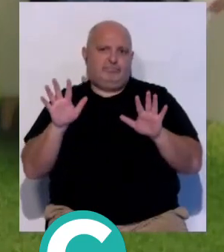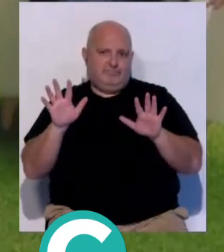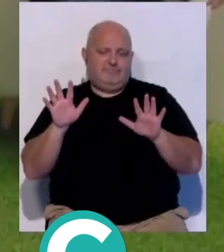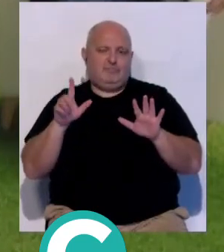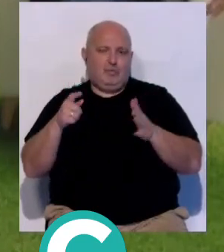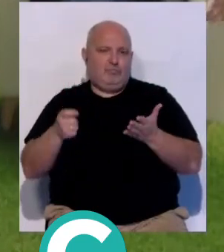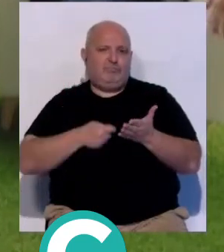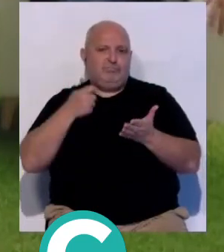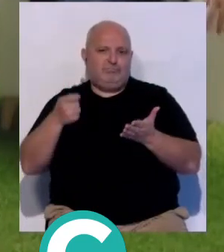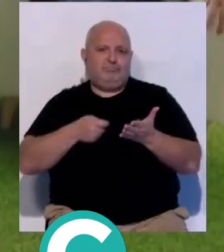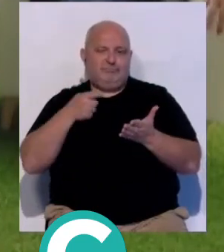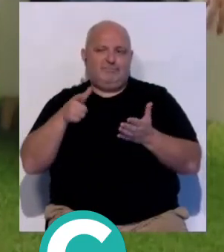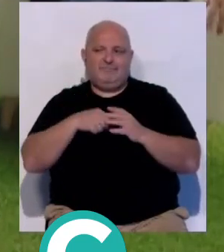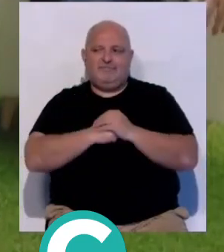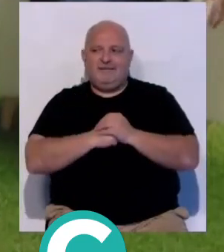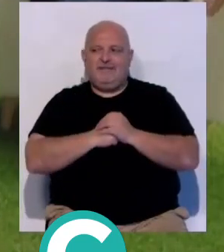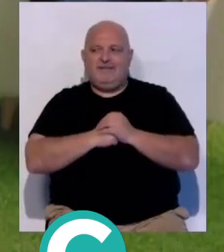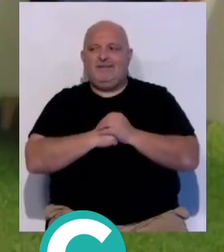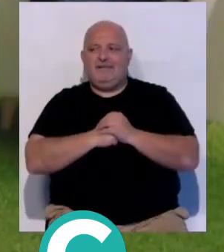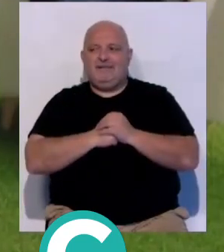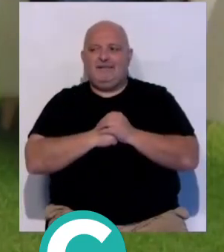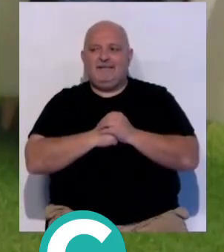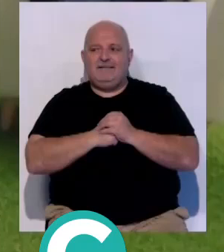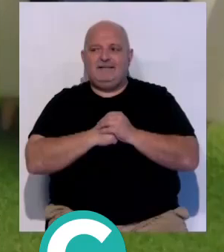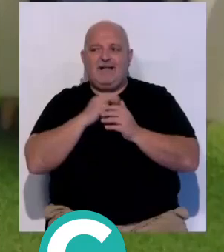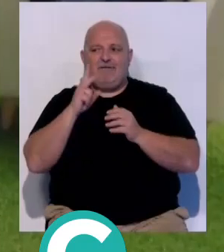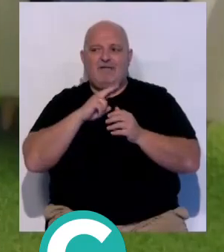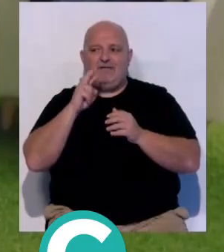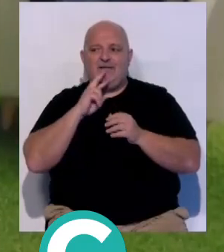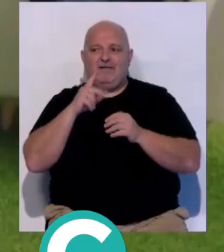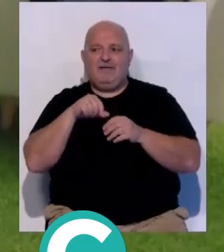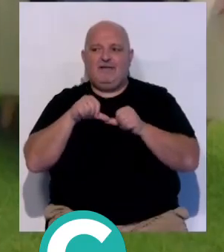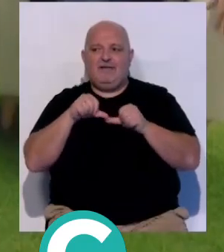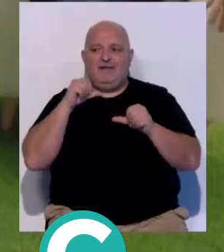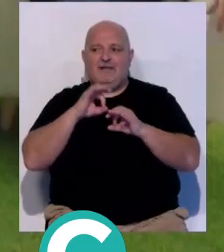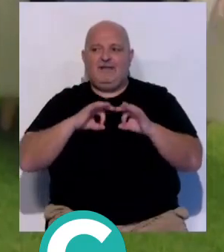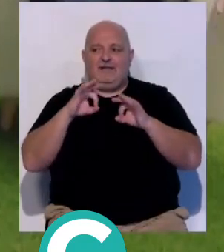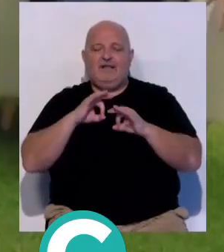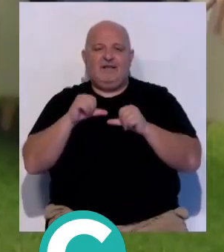de esa pero no he salido de Madrid y no había tenido Pero es verdad que la primera semana